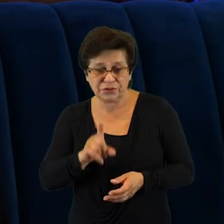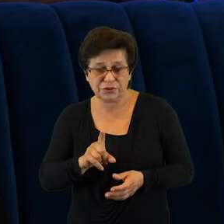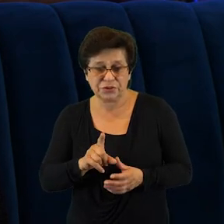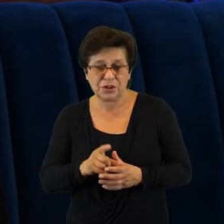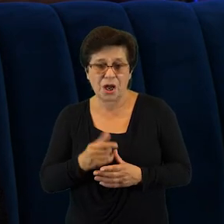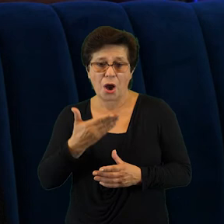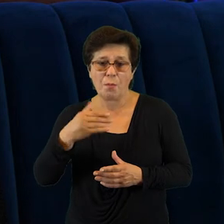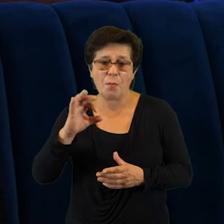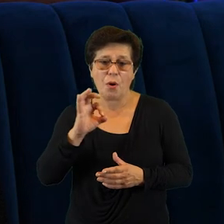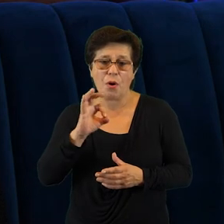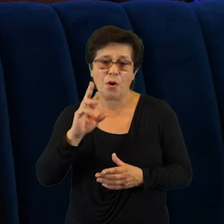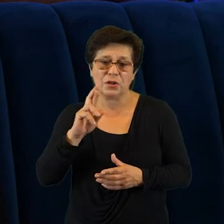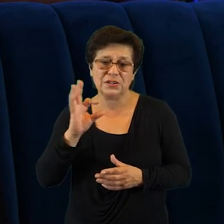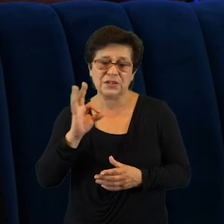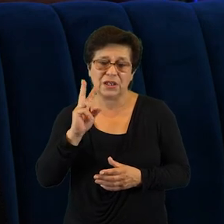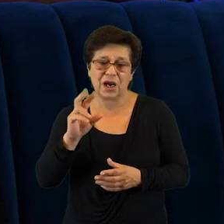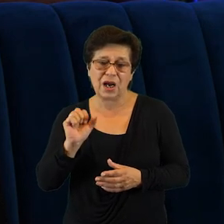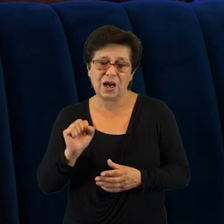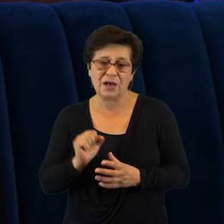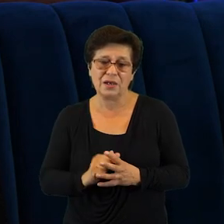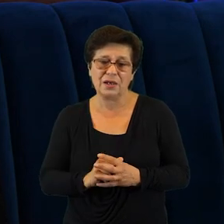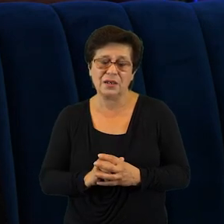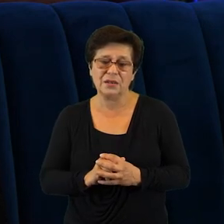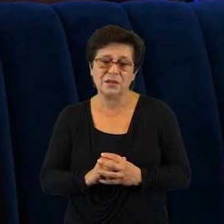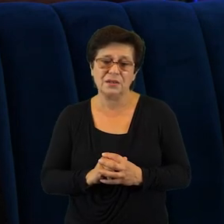myślę, mogę zaryzykować takie stwierdzenie,